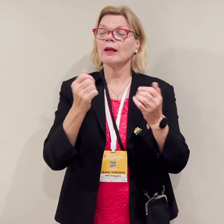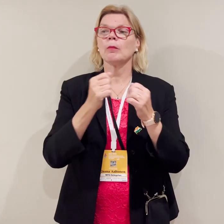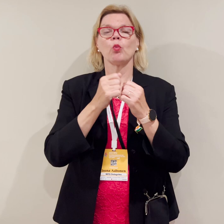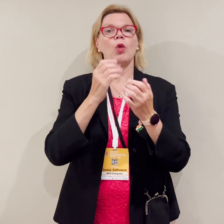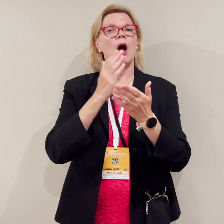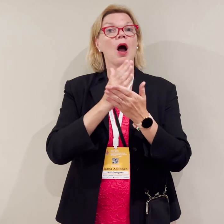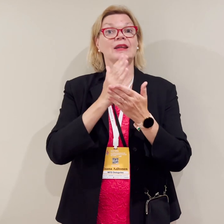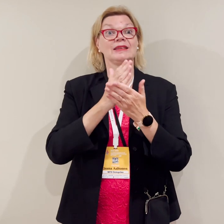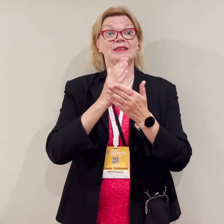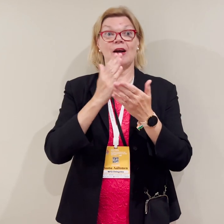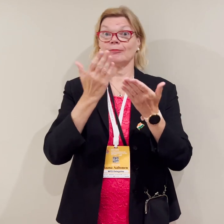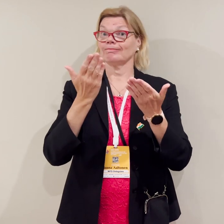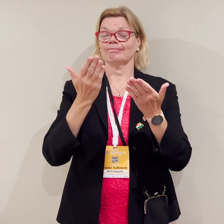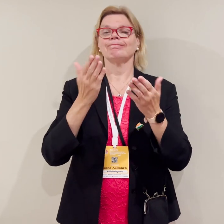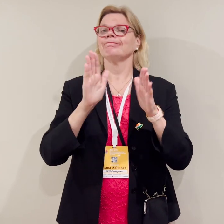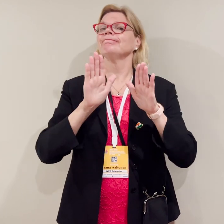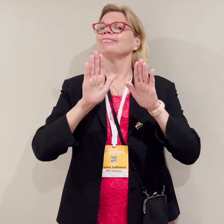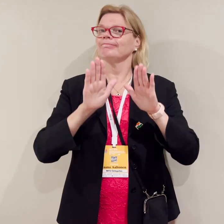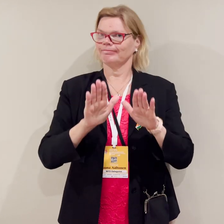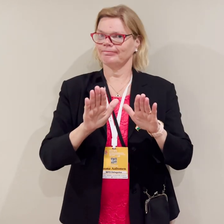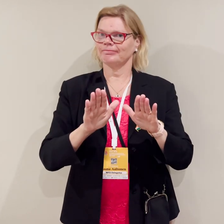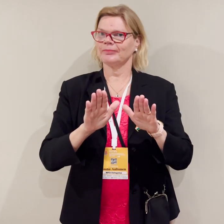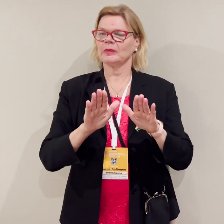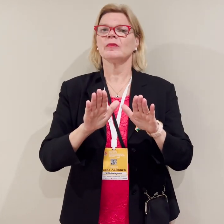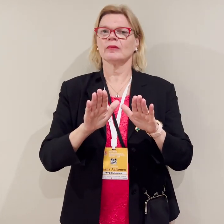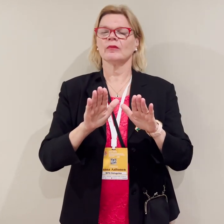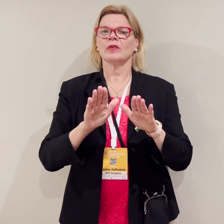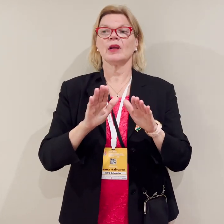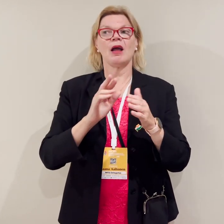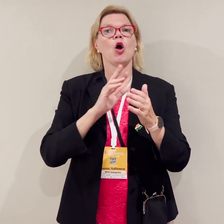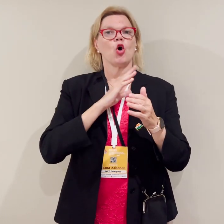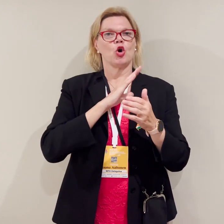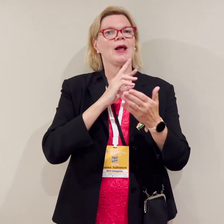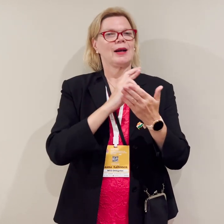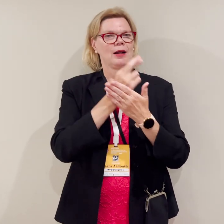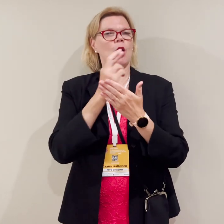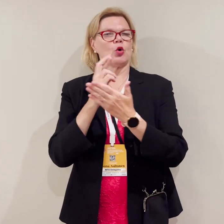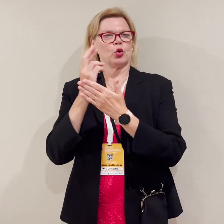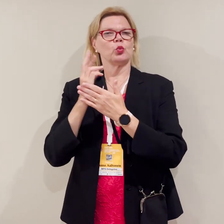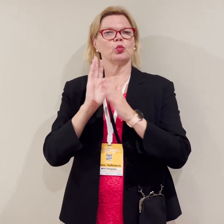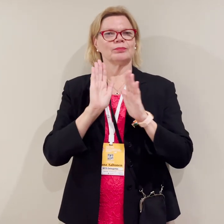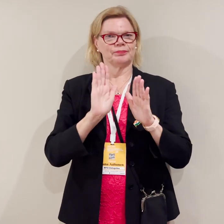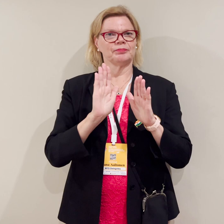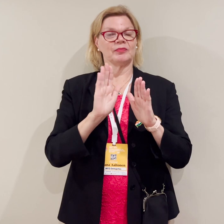asia pysyy samana. Asiaan on reagoitu.